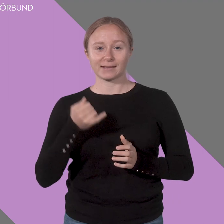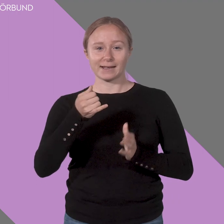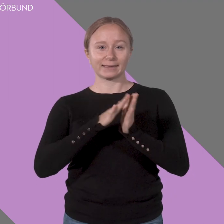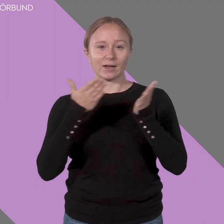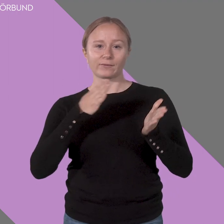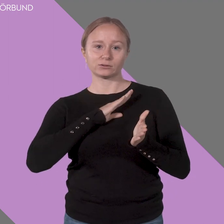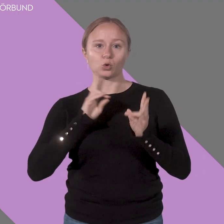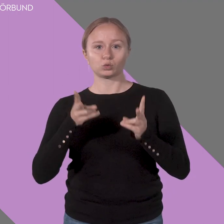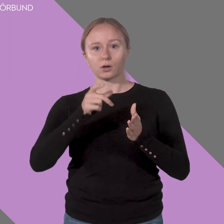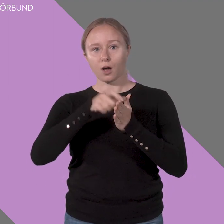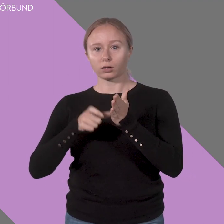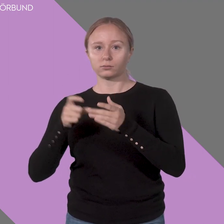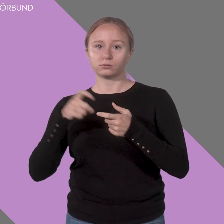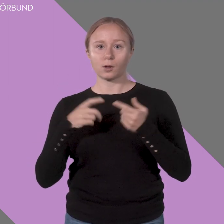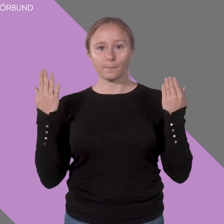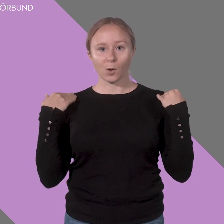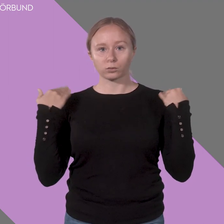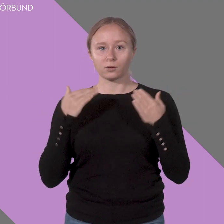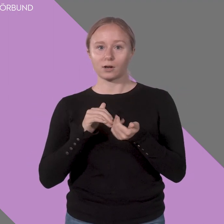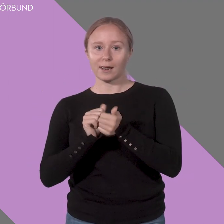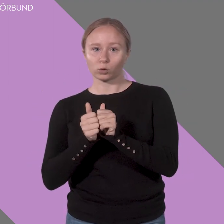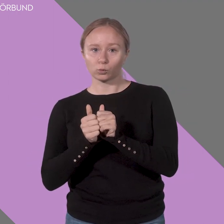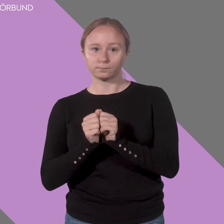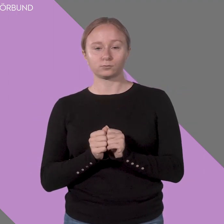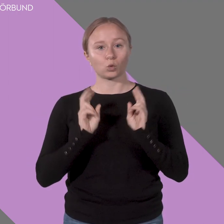I tidningen finns dessutom artiklar om motion och idrott, -